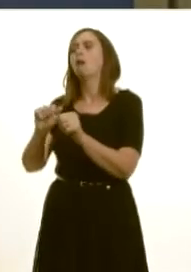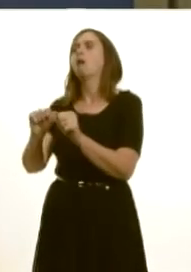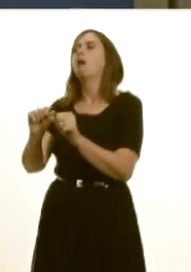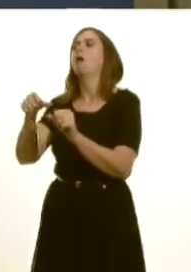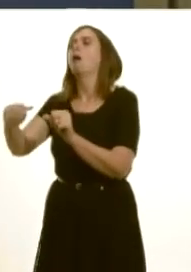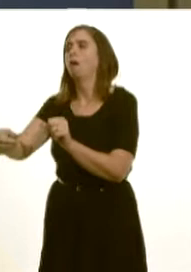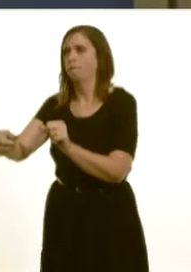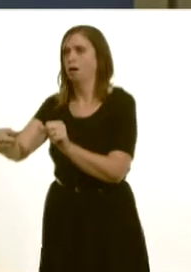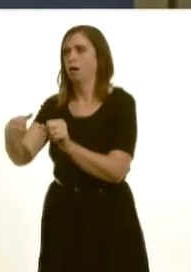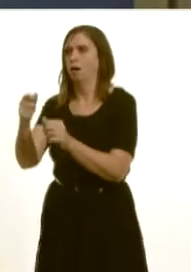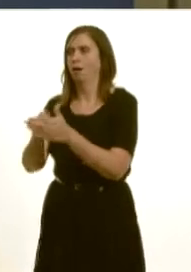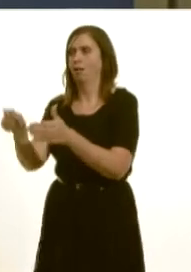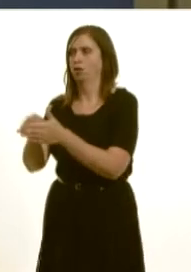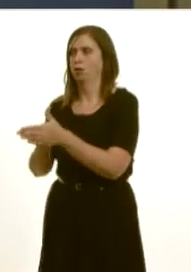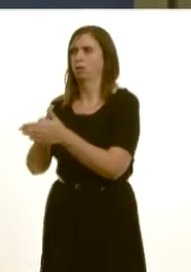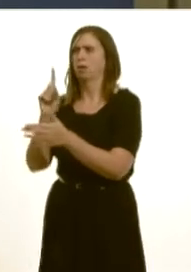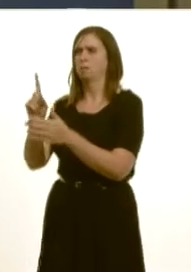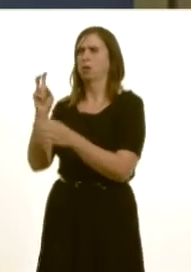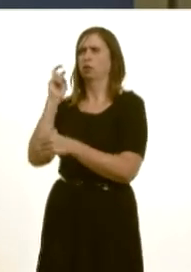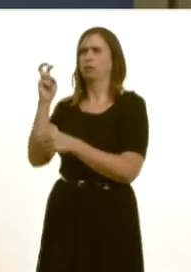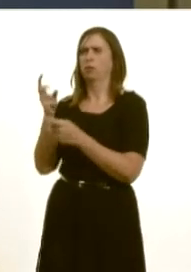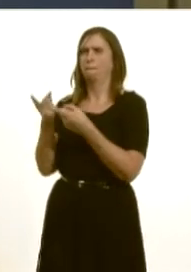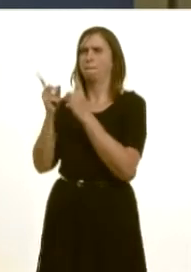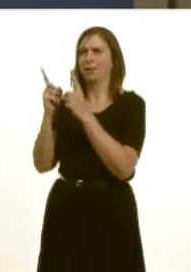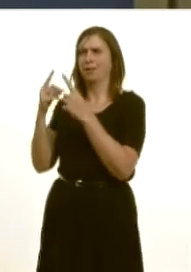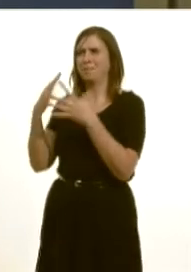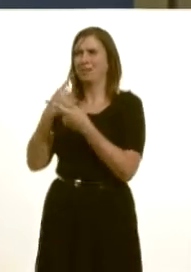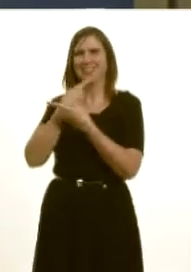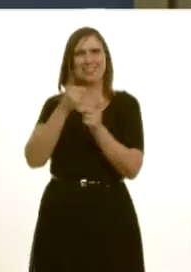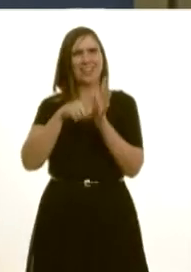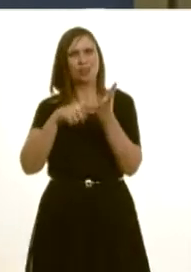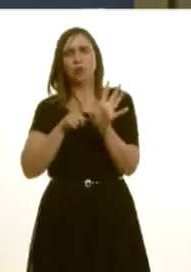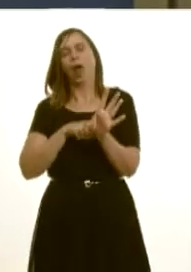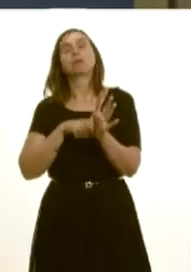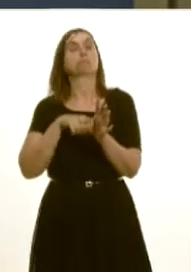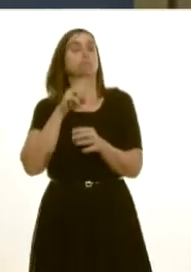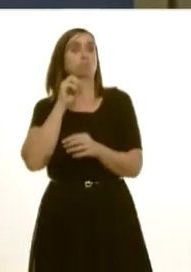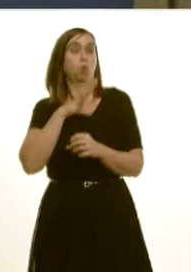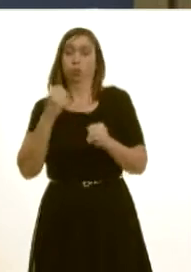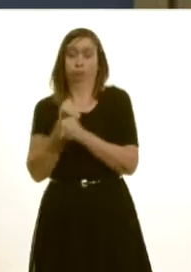gwneud hi’n glir ym mis Gorffennaf na fyddai gwaith yn dechrau beth bynnag tan bryd hynny.